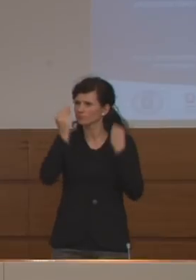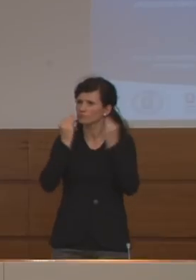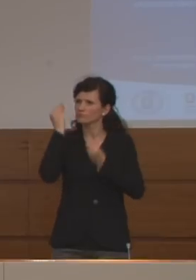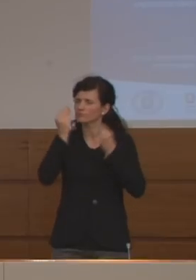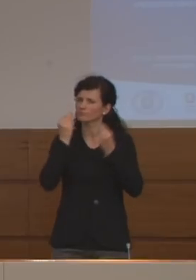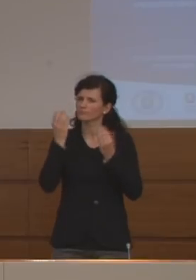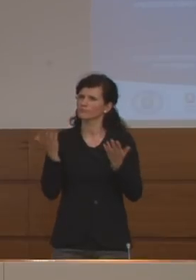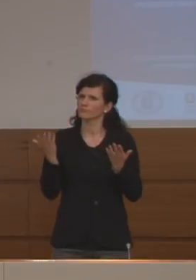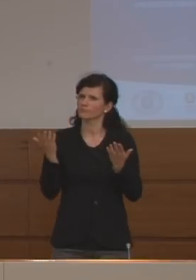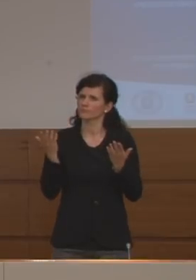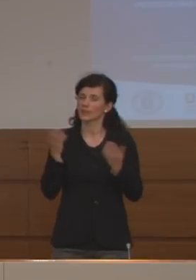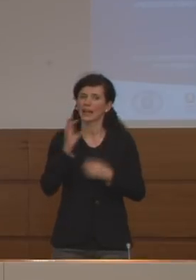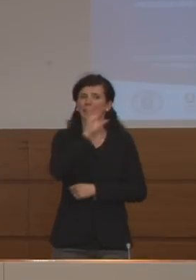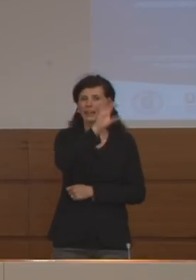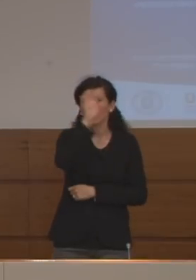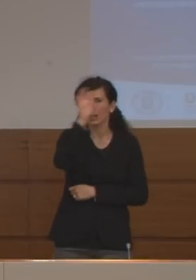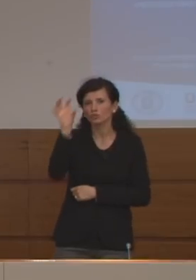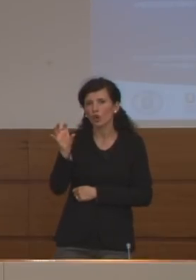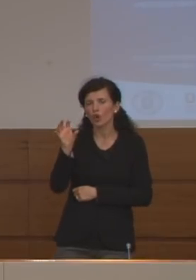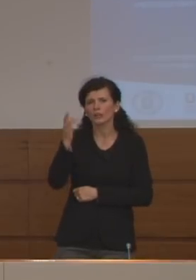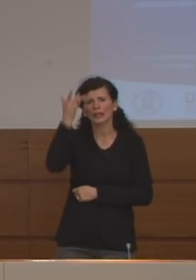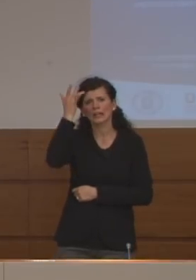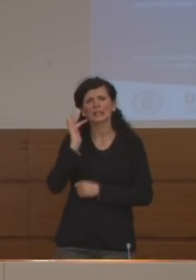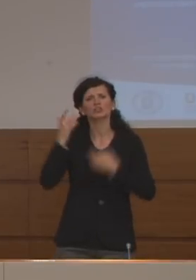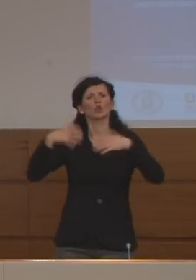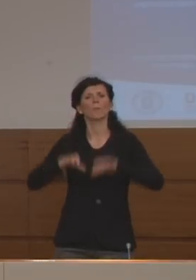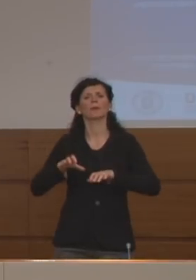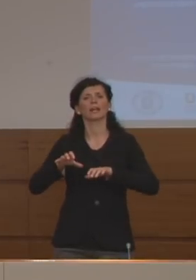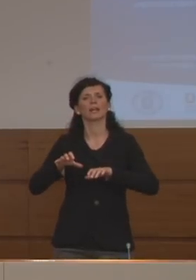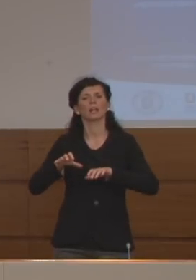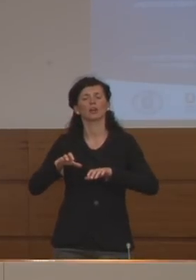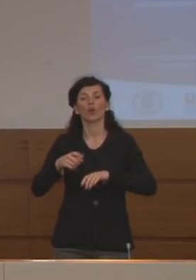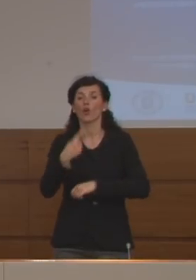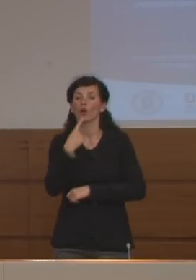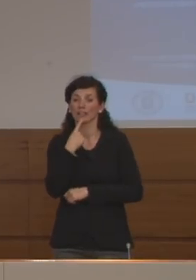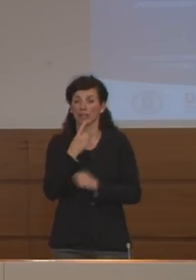le Regioni meno a rischio, quelle che hanno il maggior numero di contagi o